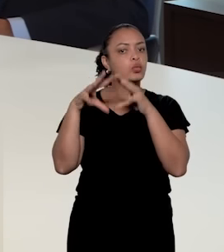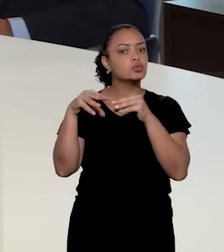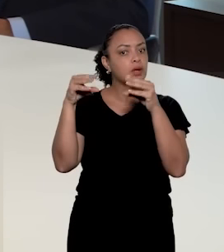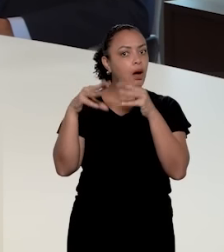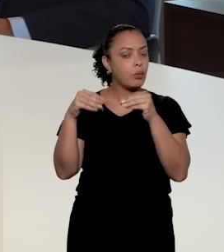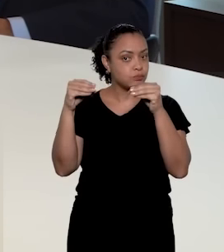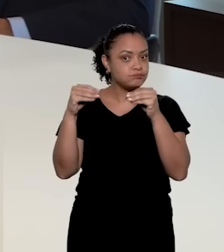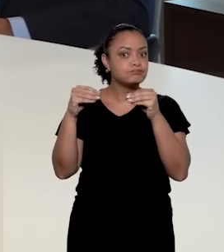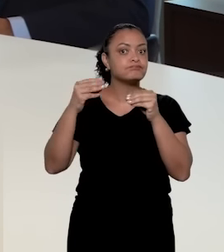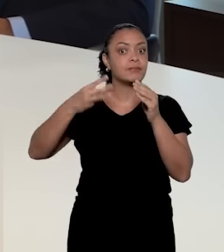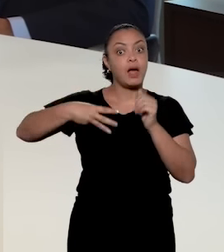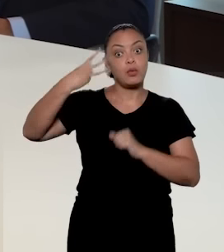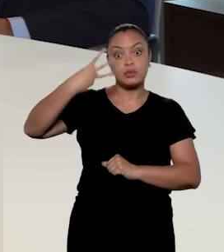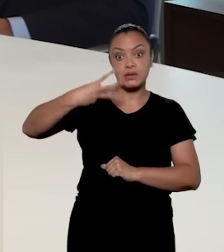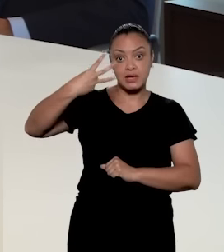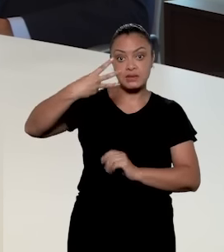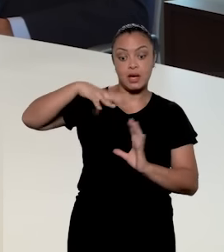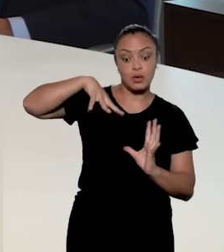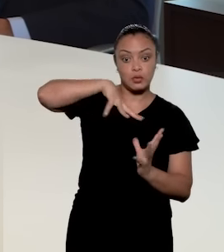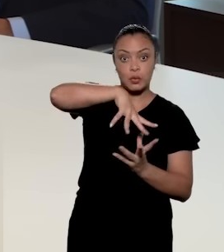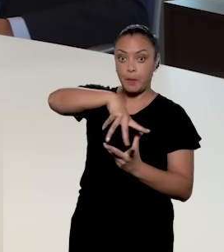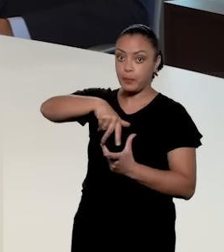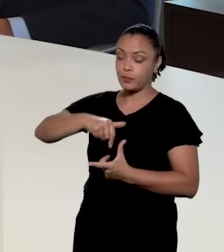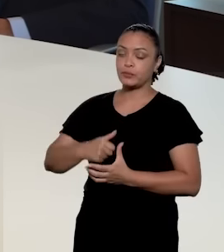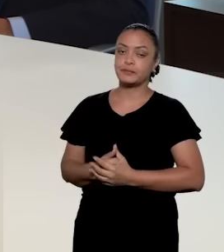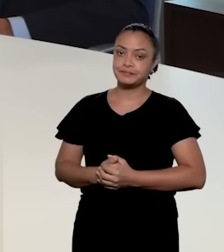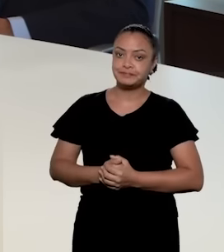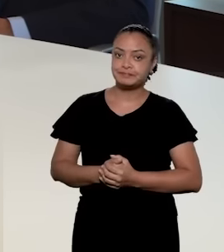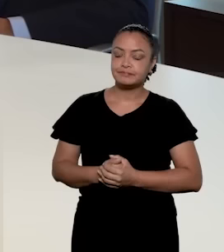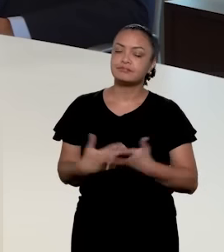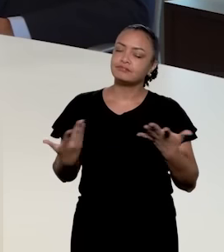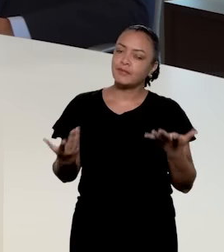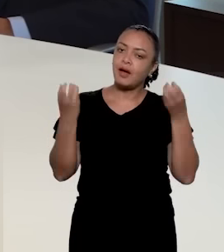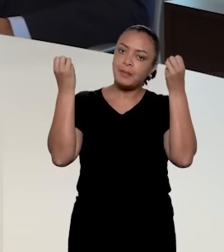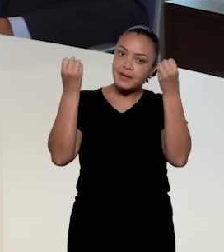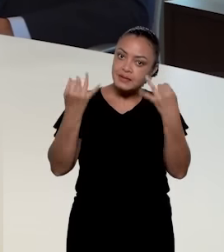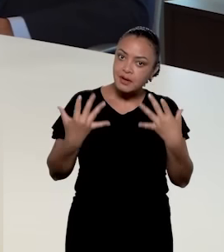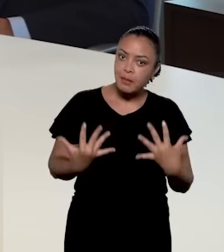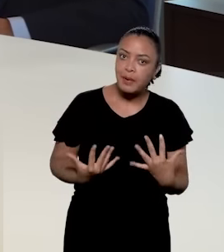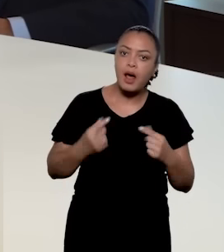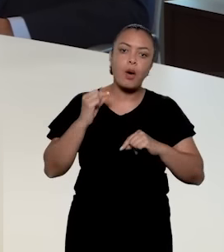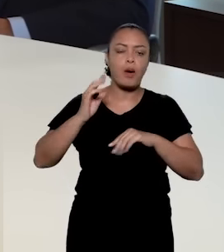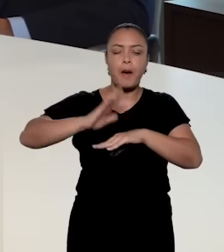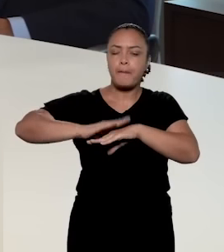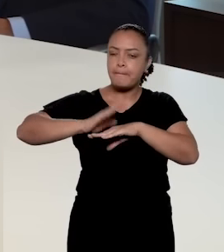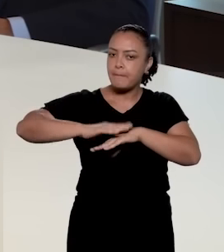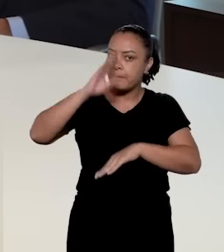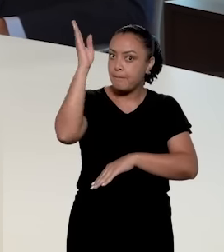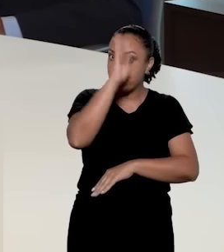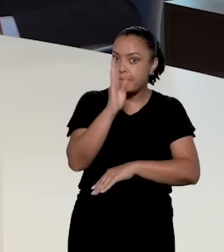atingindo o terceiro lugar no ranking global. Para falarmos mais sobre o potencial do Brasil,